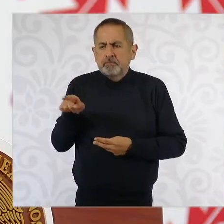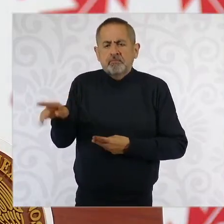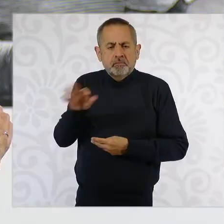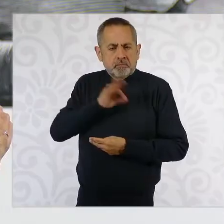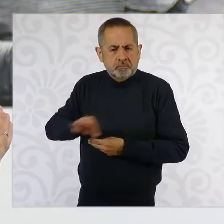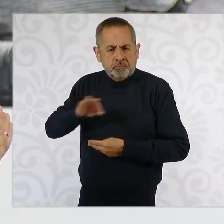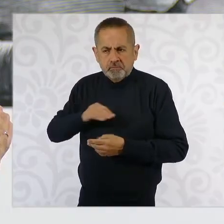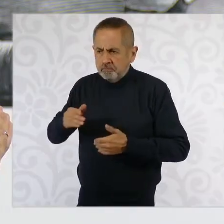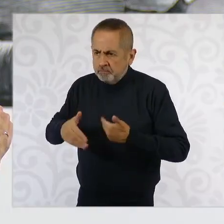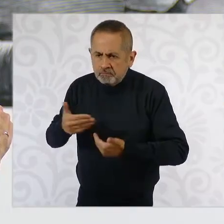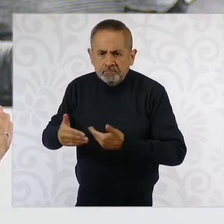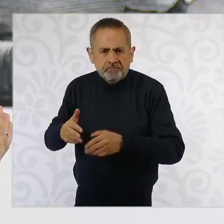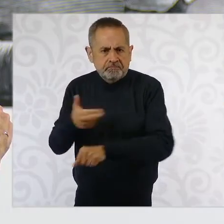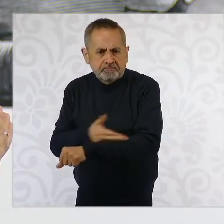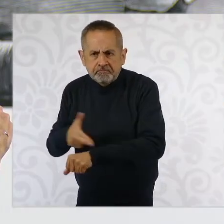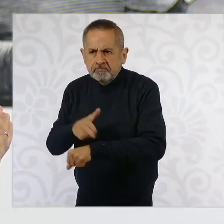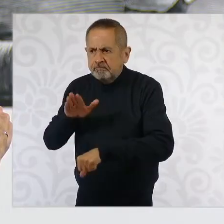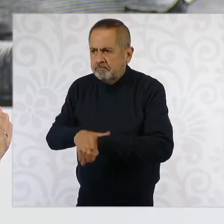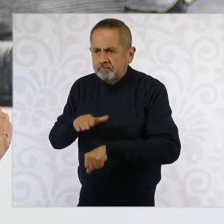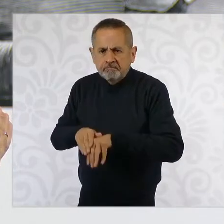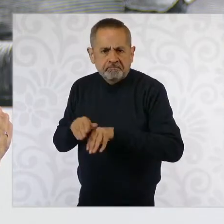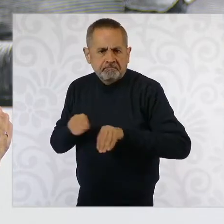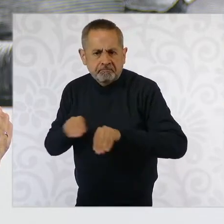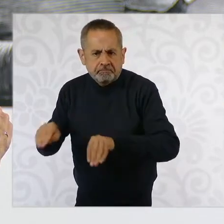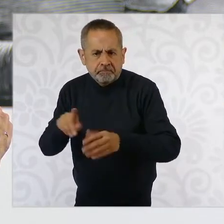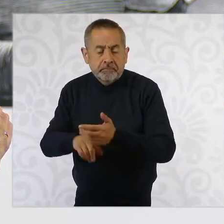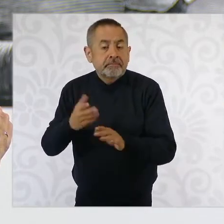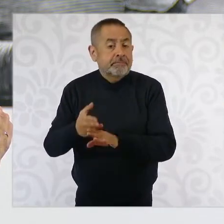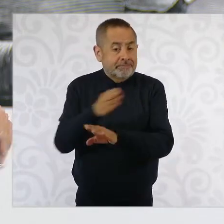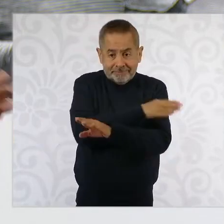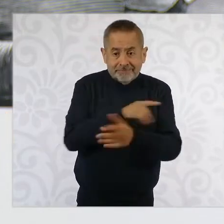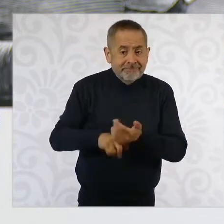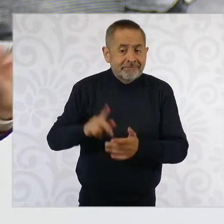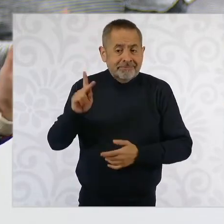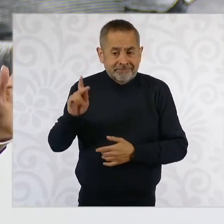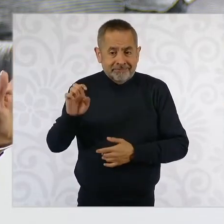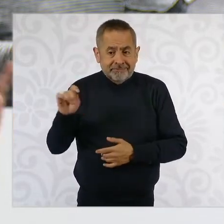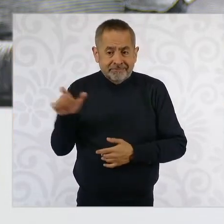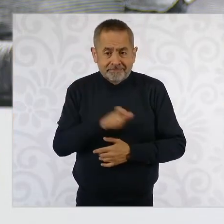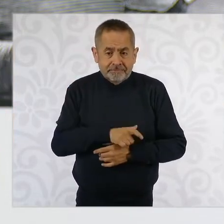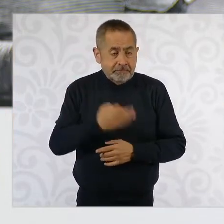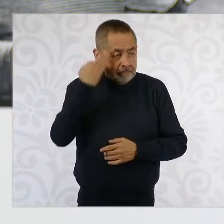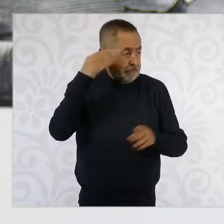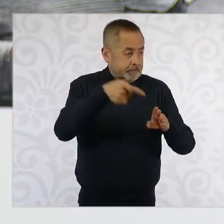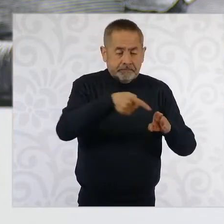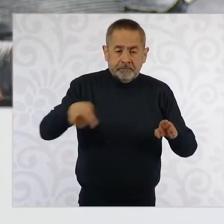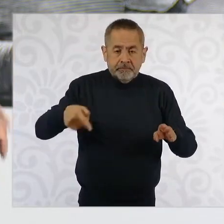operación de Pemex que perdió mucha eficiencia en todo el periodo neoliberal y particularmente